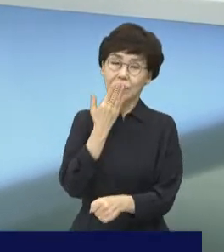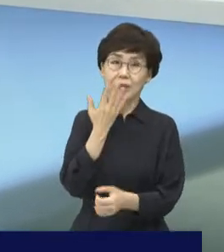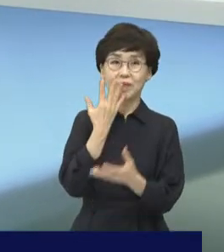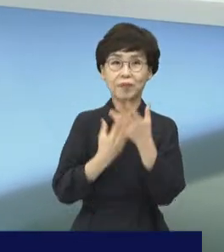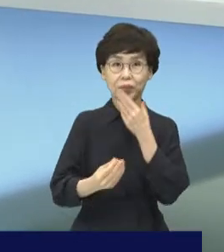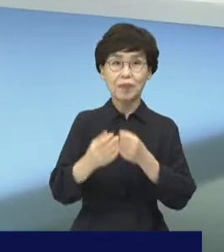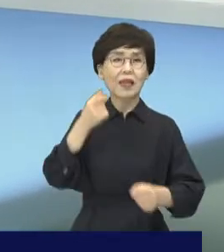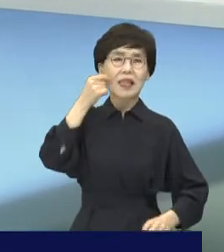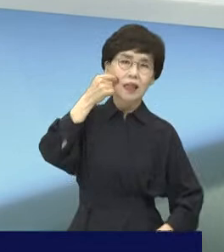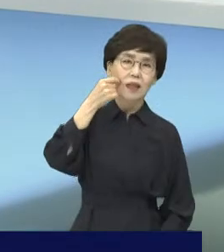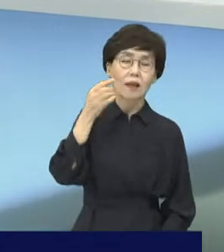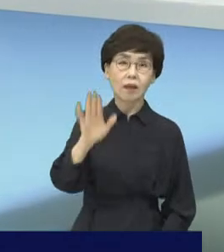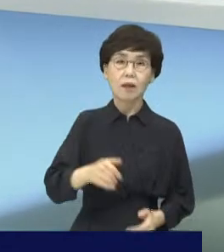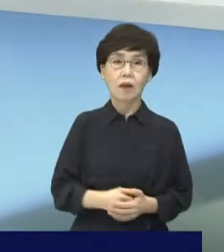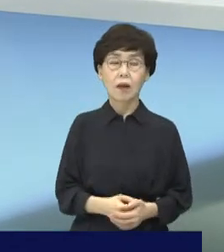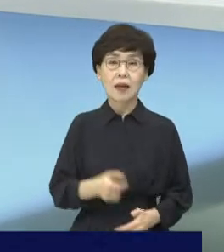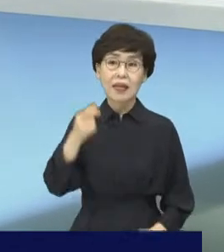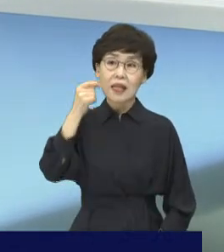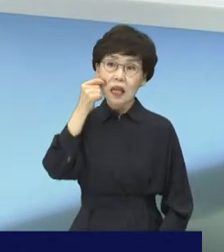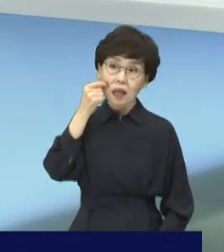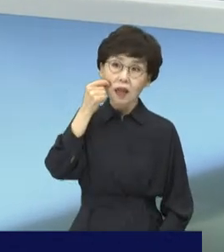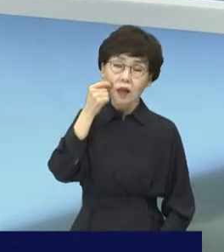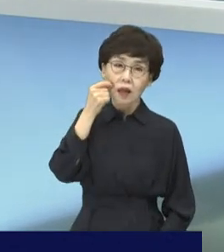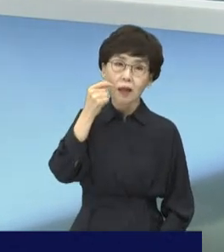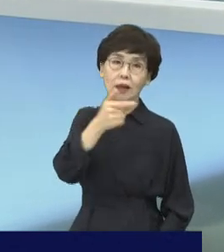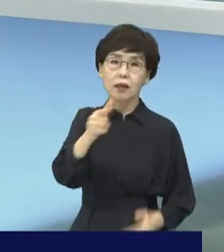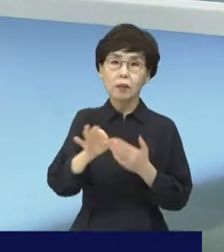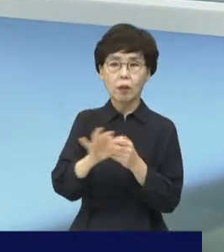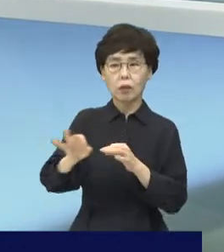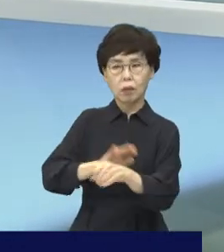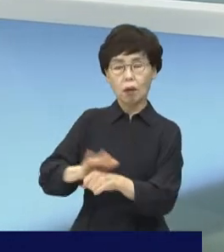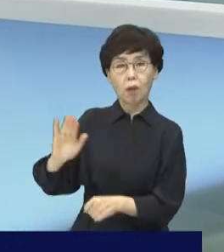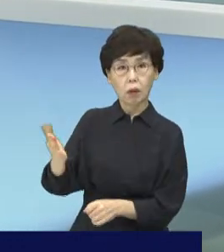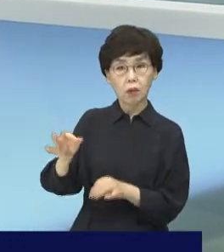인기가 높으면 장사가 잘돼서 상인들이 좋아해야 되는데 걱정이 많다고요?